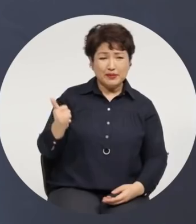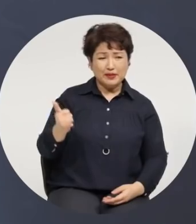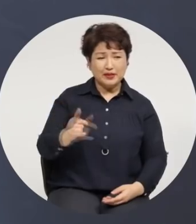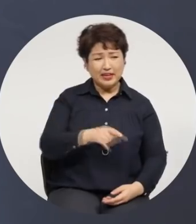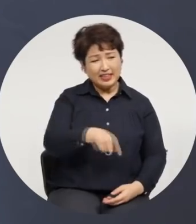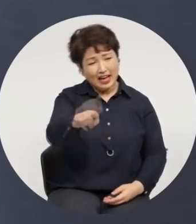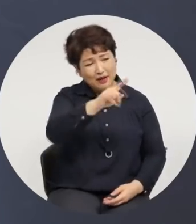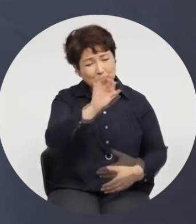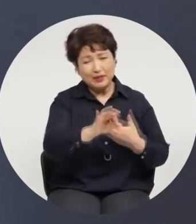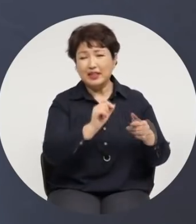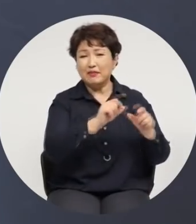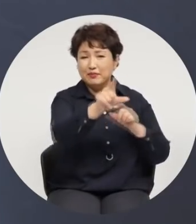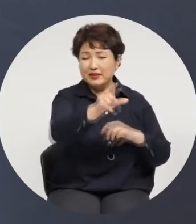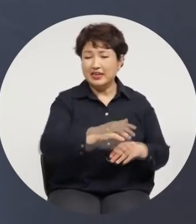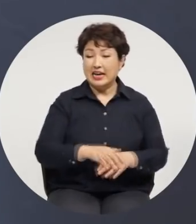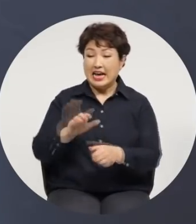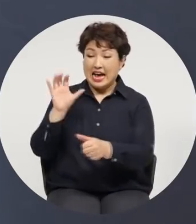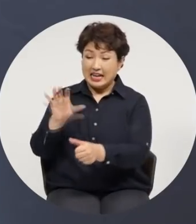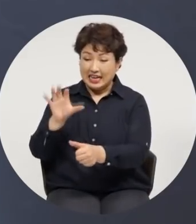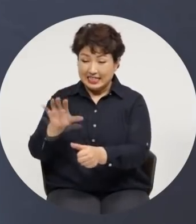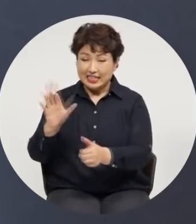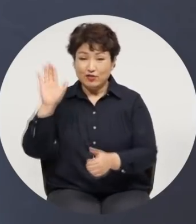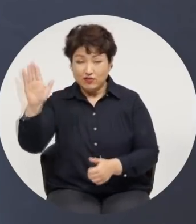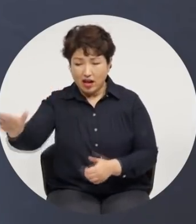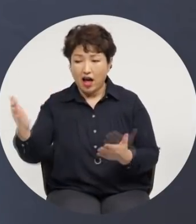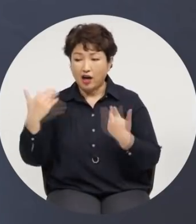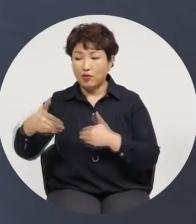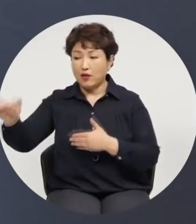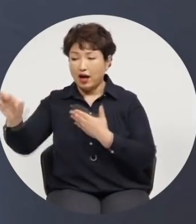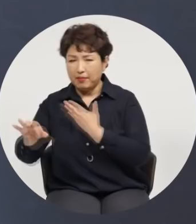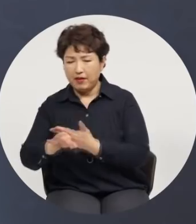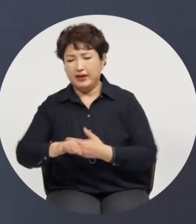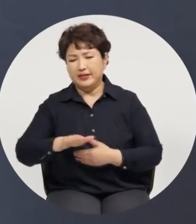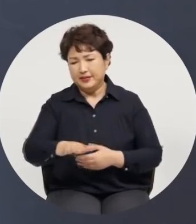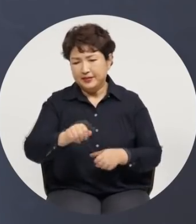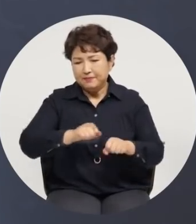가서 아이를 야단치고 아이가 학교 간 뒤에 또 방을 치워주고